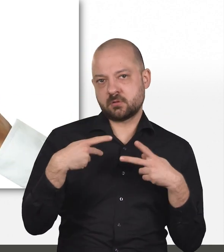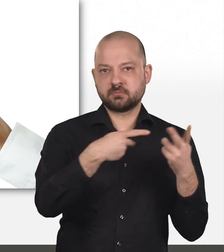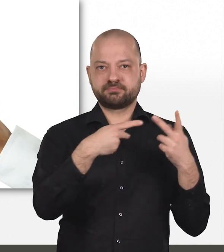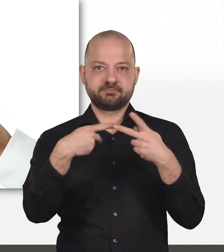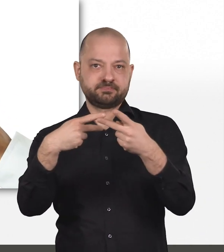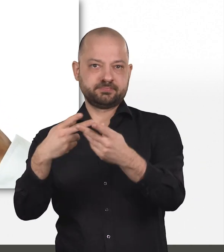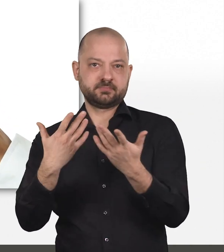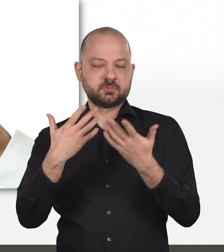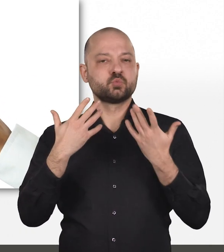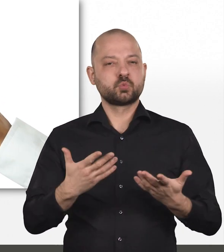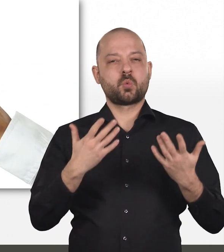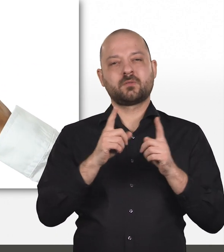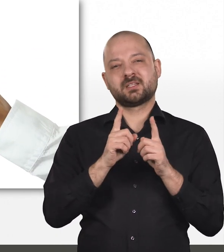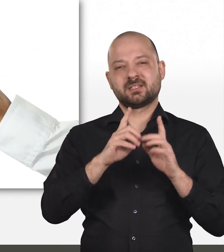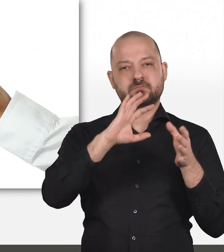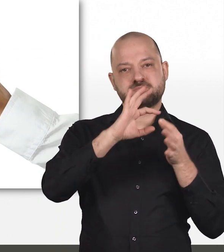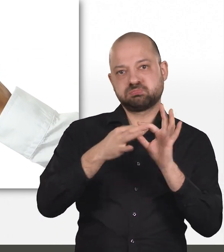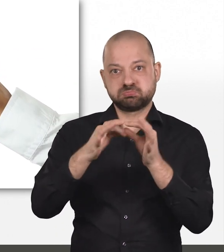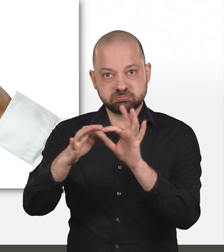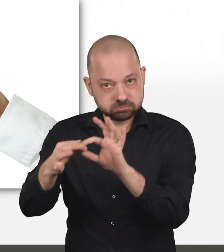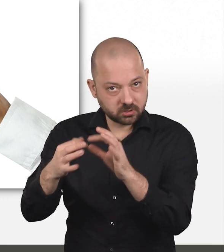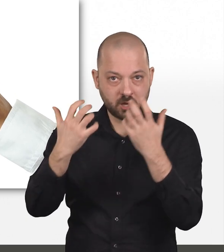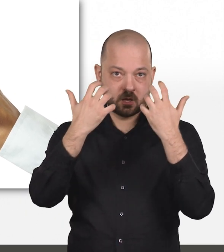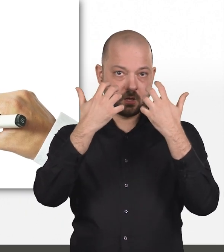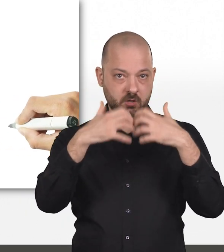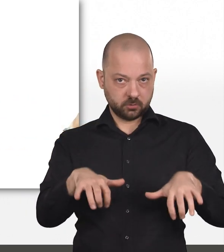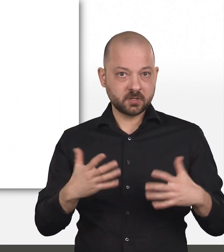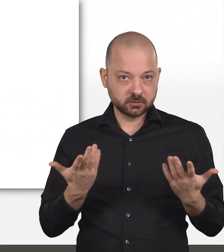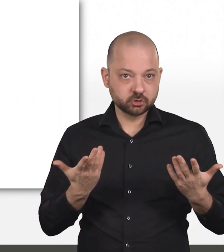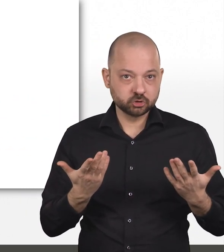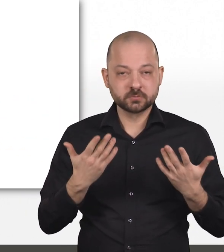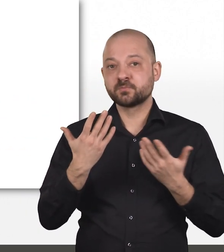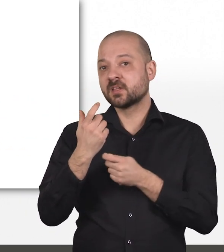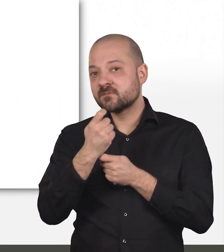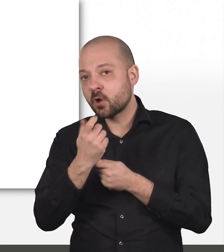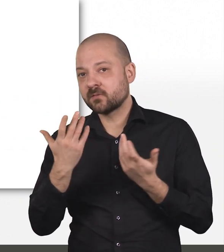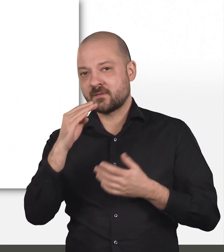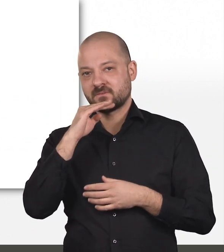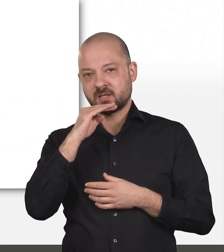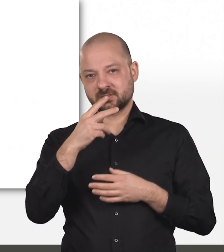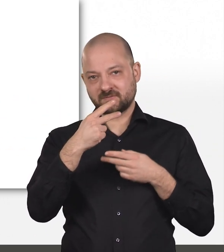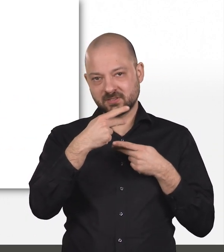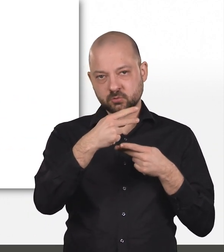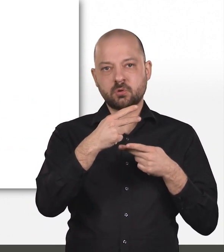So können sich ganz automatisch Synergieeffekte ergeben – beispielsweise dann, wenn die Feuerwehr und der Wasserversorger